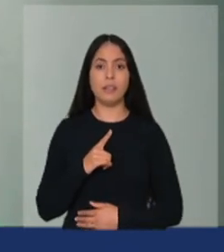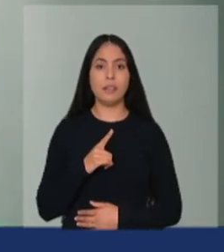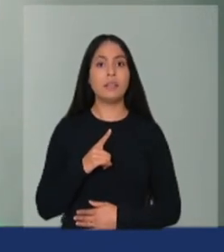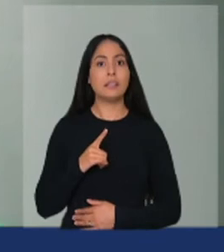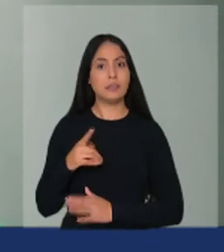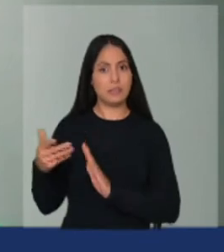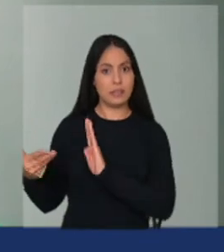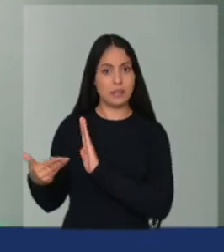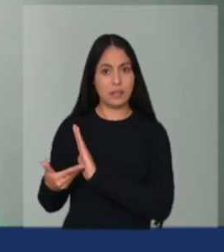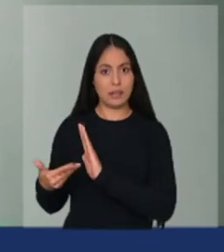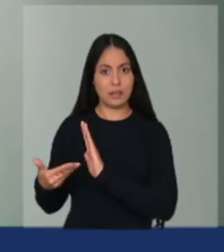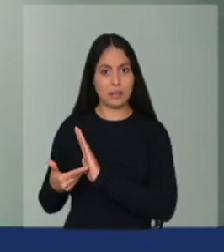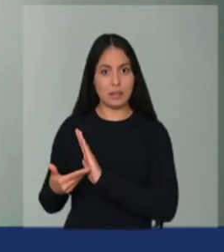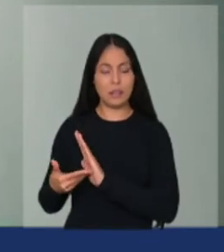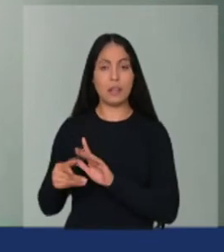COMO MODERNIZARAM A PREVIDÊ NCIA. MODERNIZAR COMO